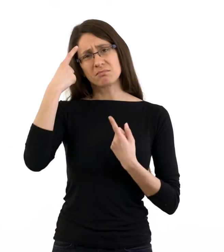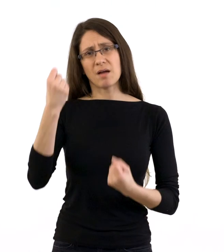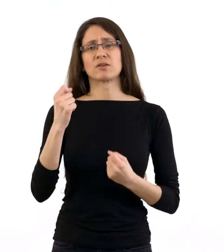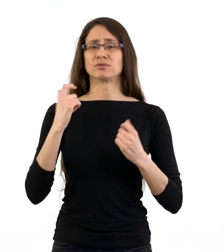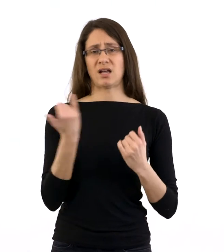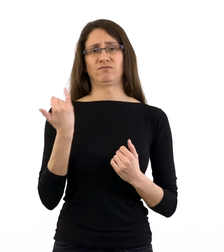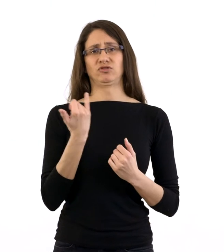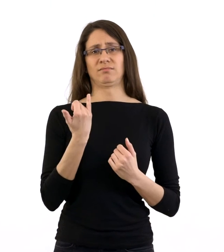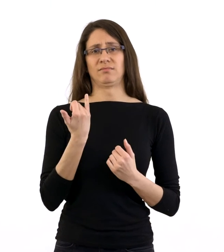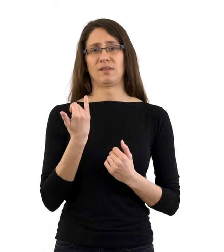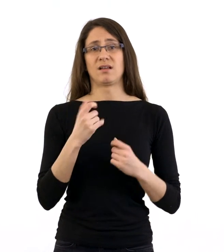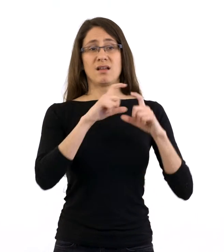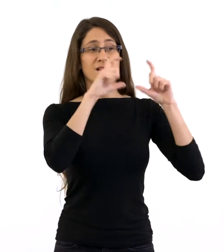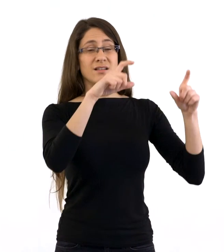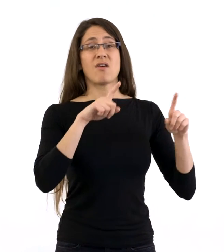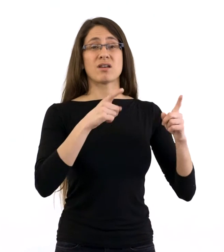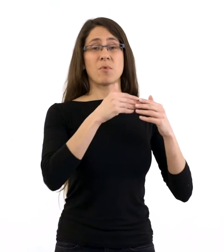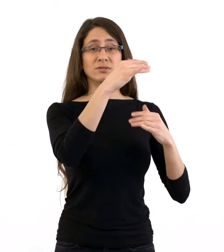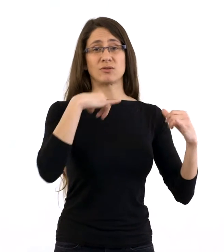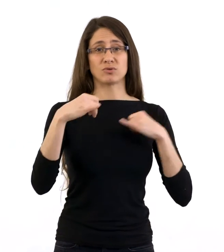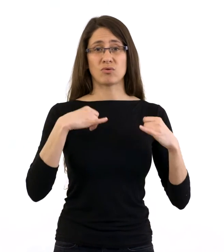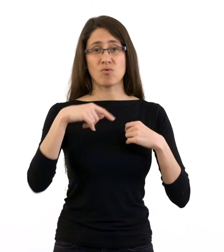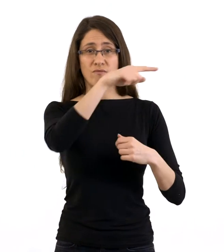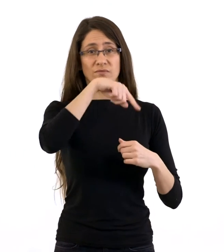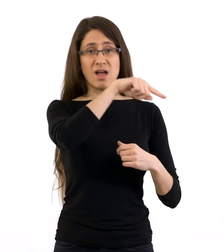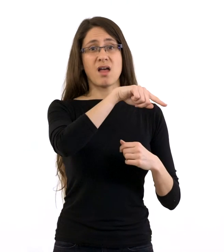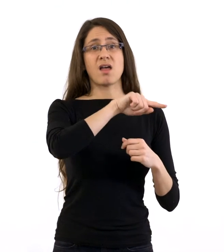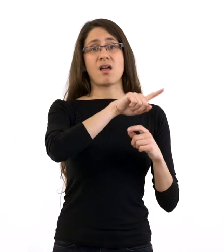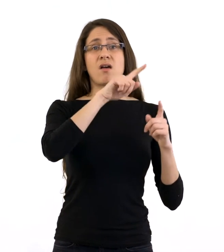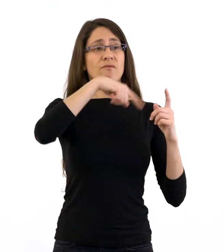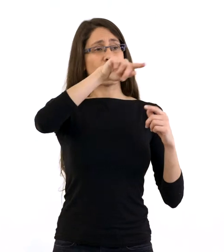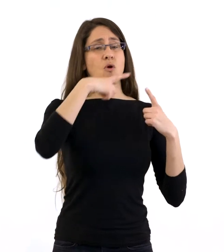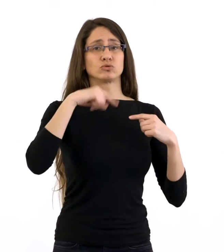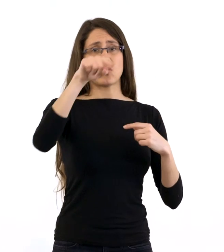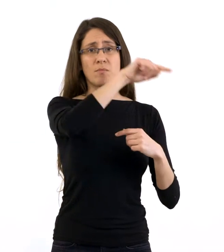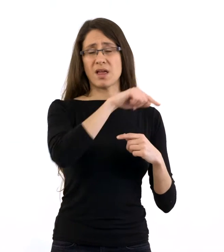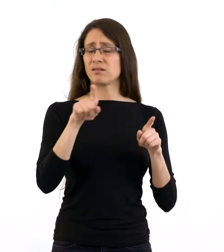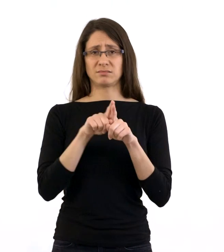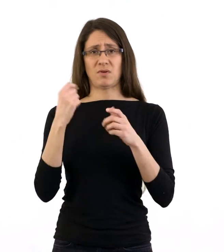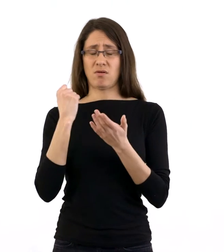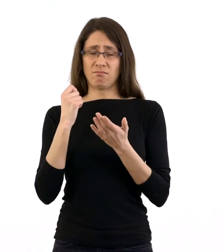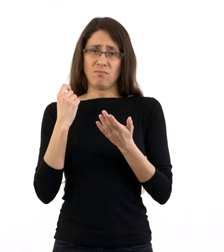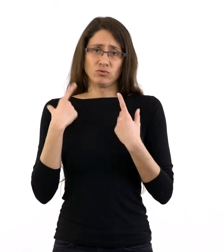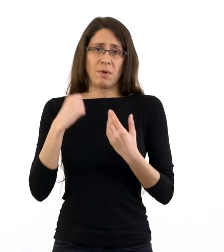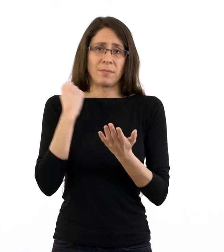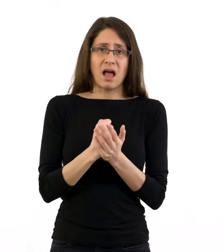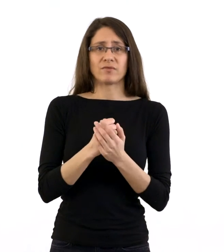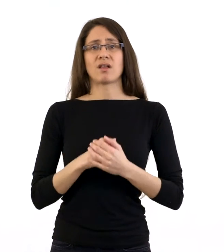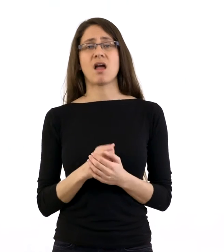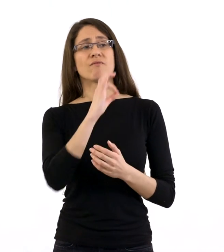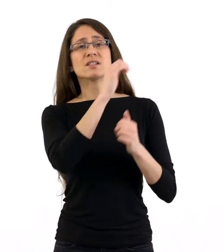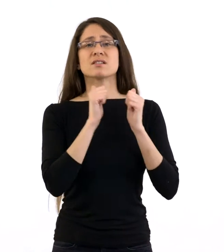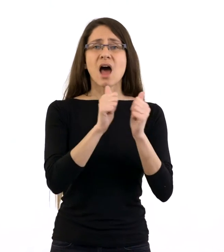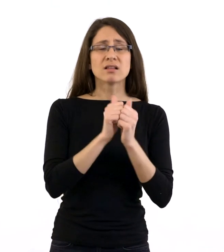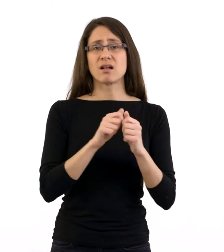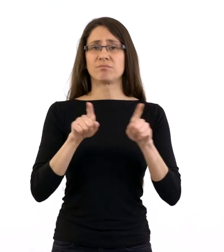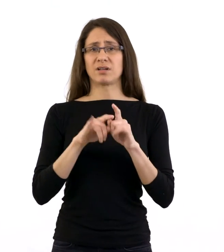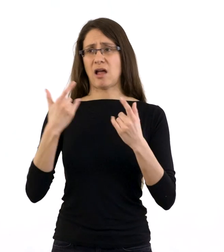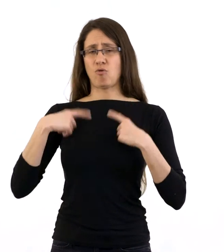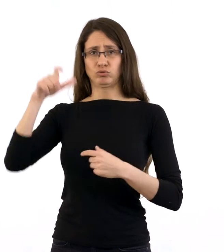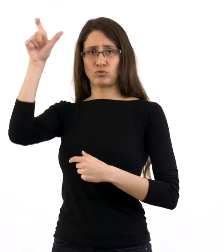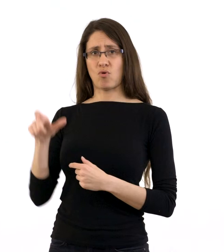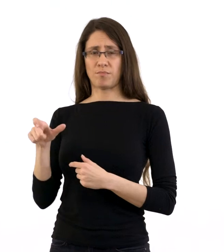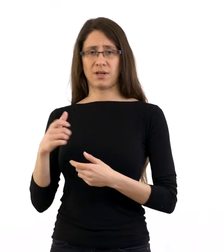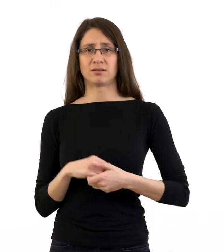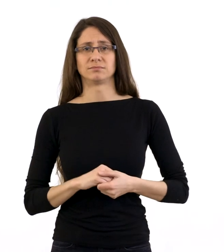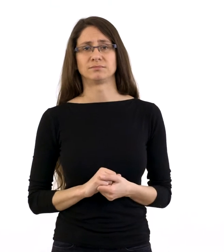Zawsze trzeba pamiętać, że organizacje pozarządowe są osobami prawnymi, które funkcjonują w takiej samej rzeczywistości prawnej,